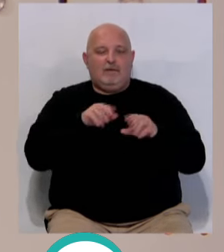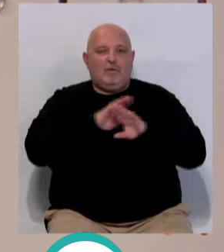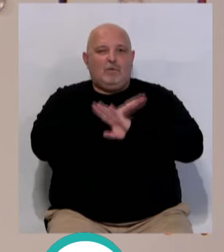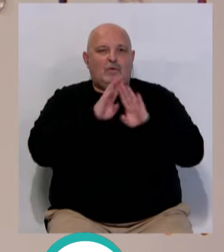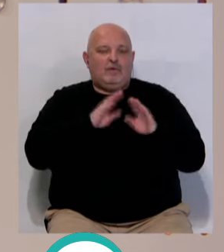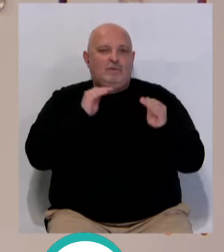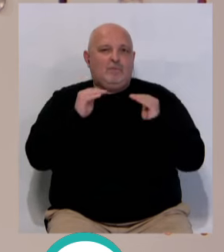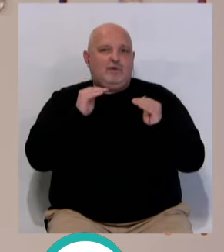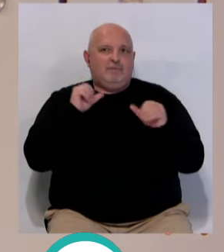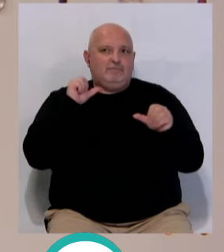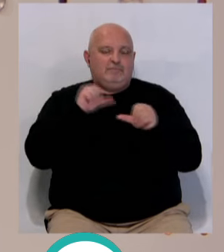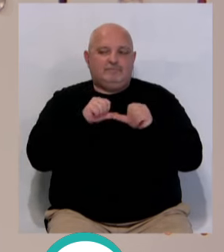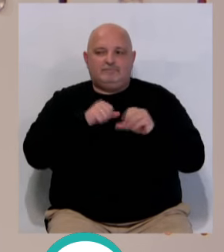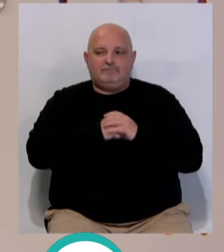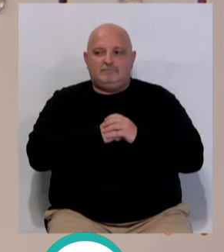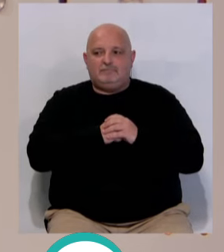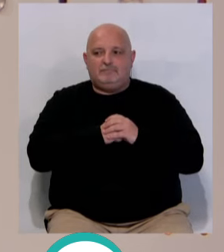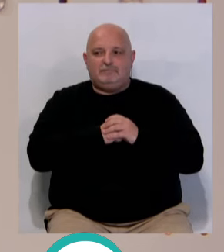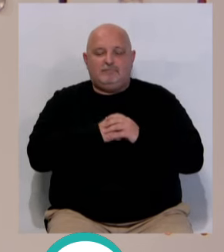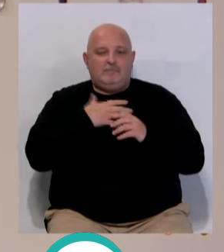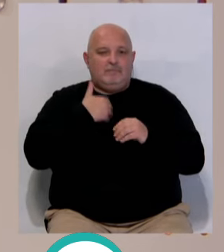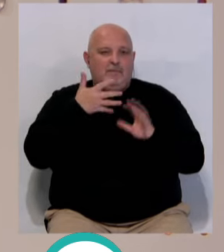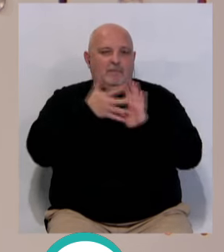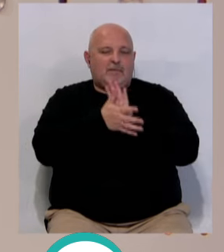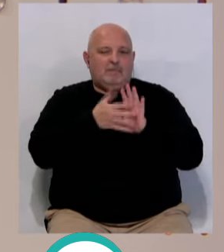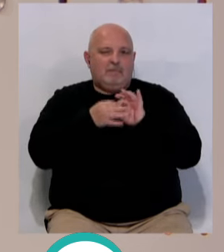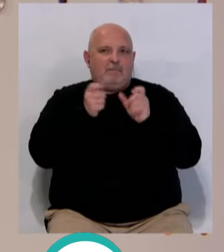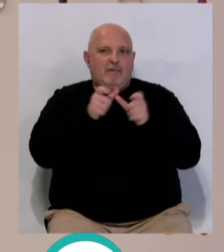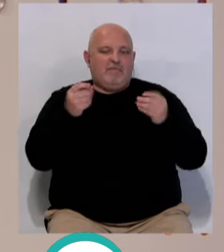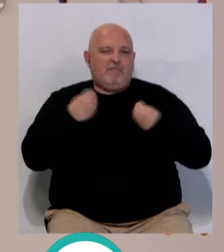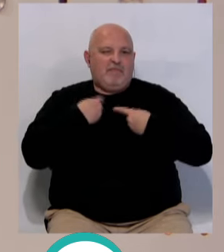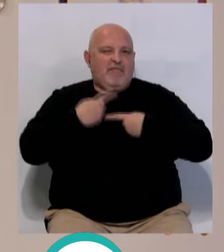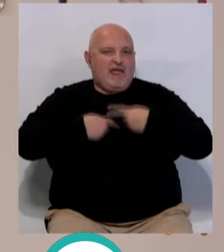temporadas Pues es que no se puede explicar con palabras hay que vivirlo diariamente lo que estos